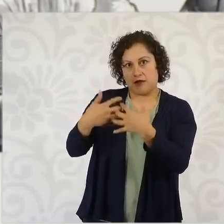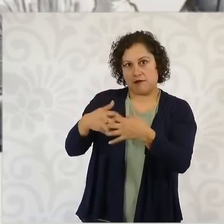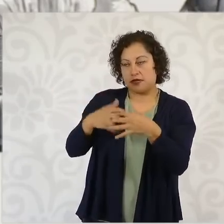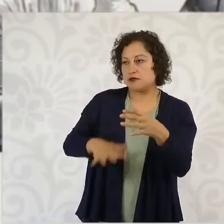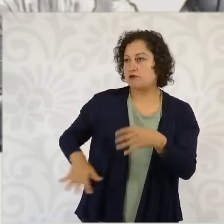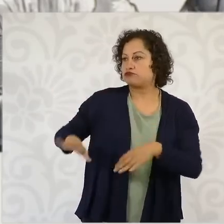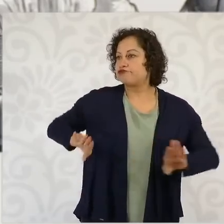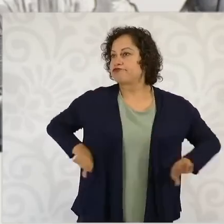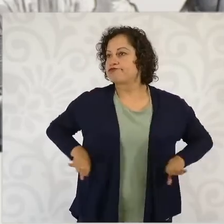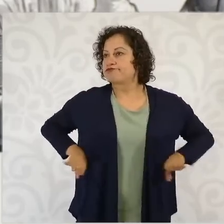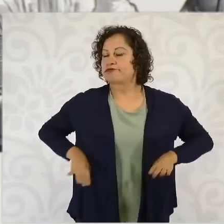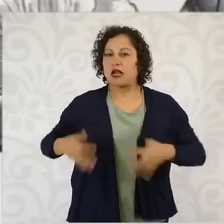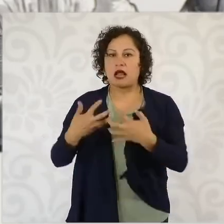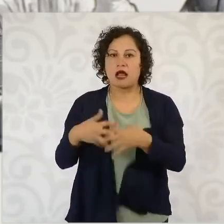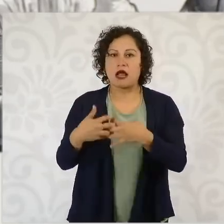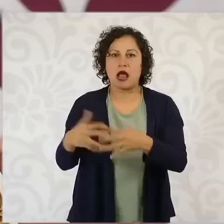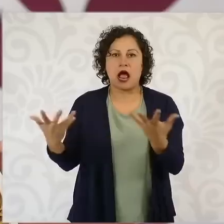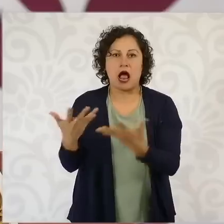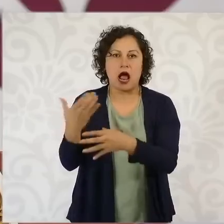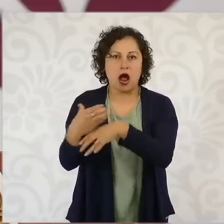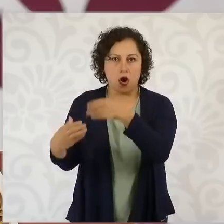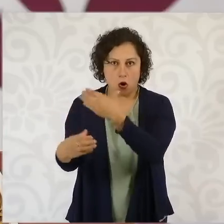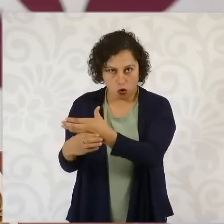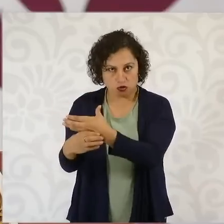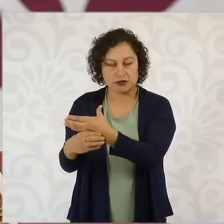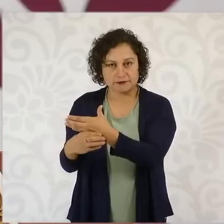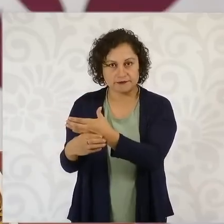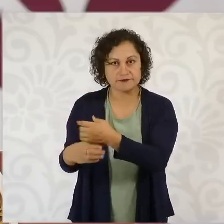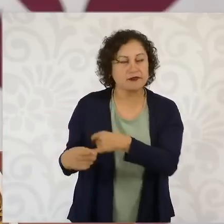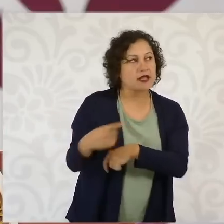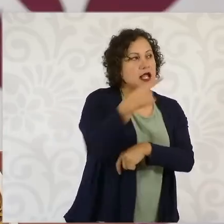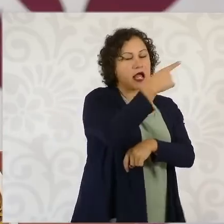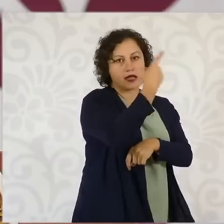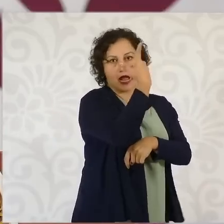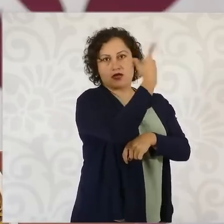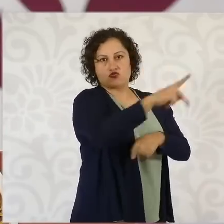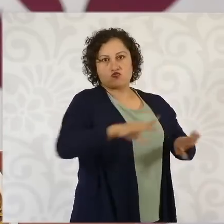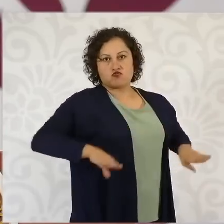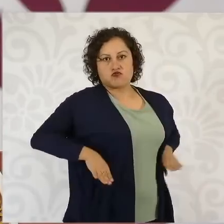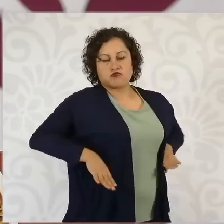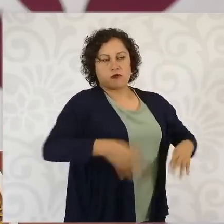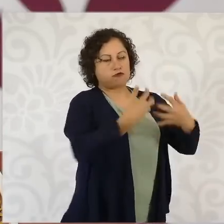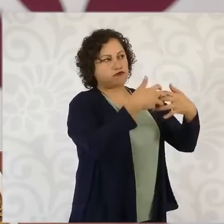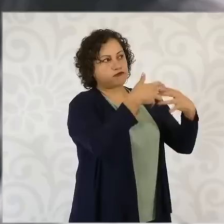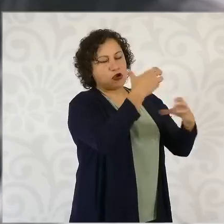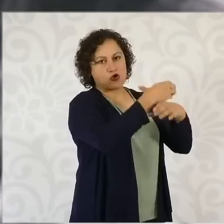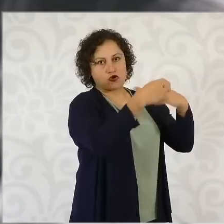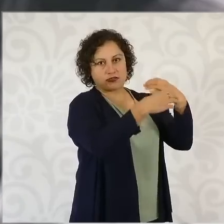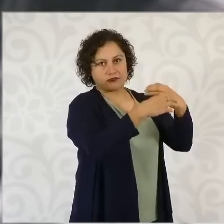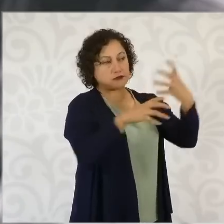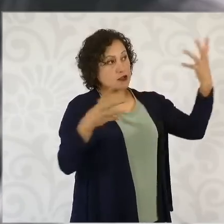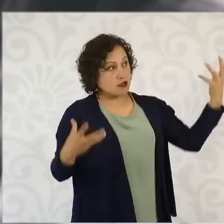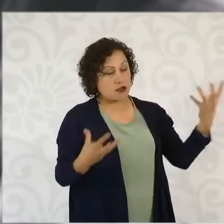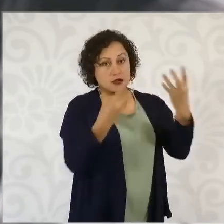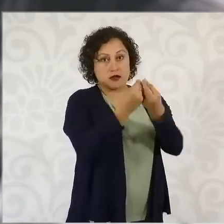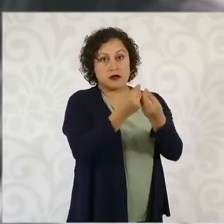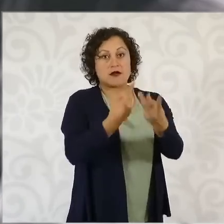producir en automóviles y en muchos otros productos entonces en el caso México Estados